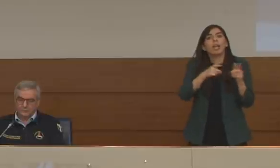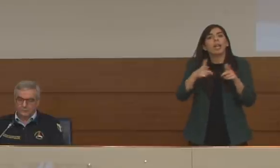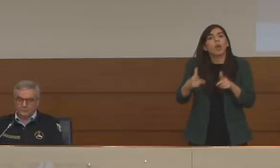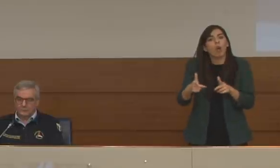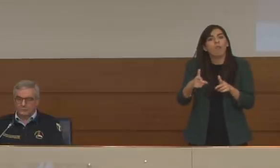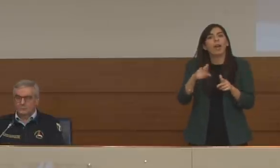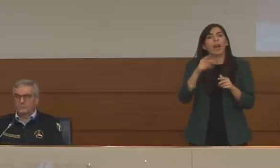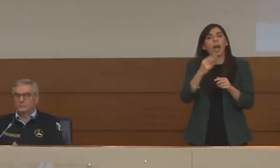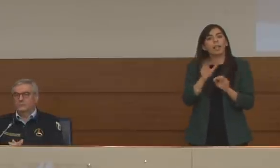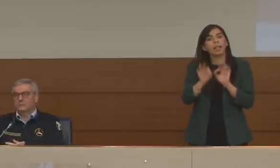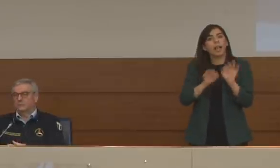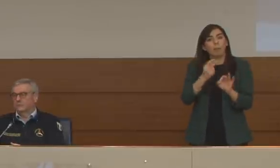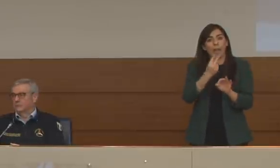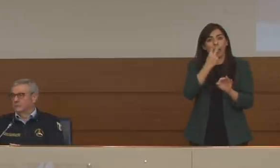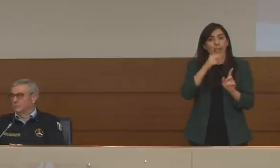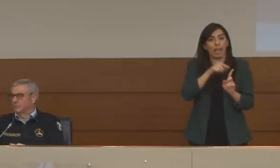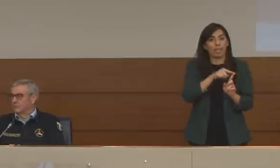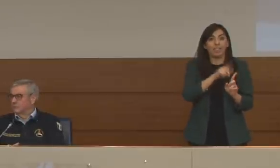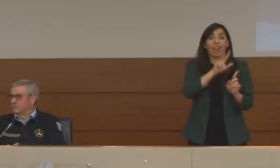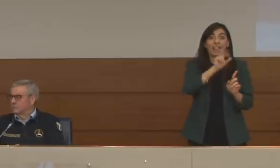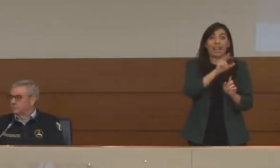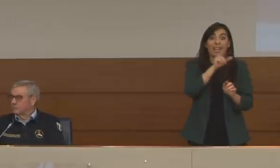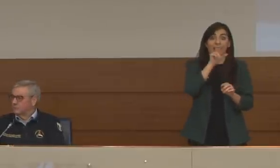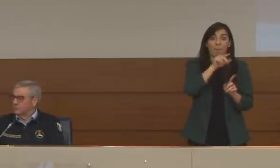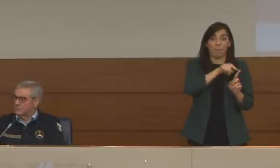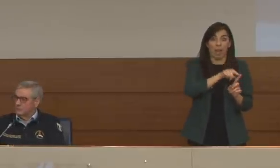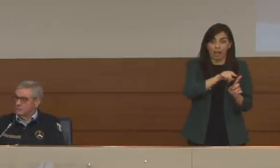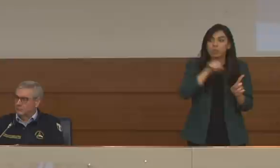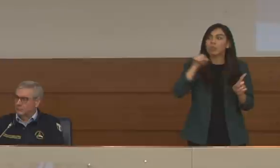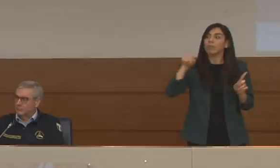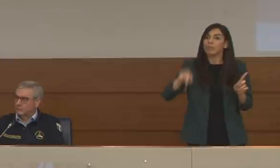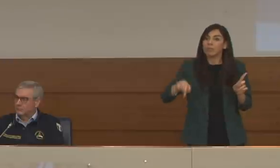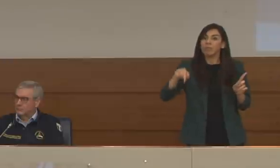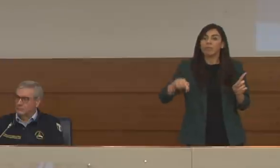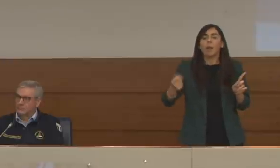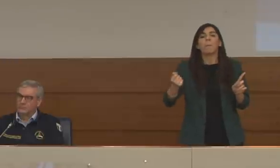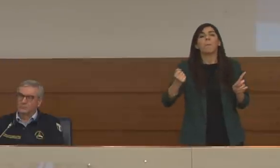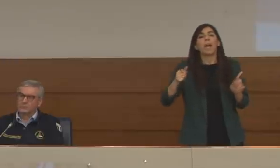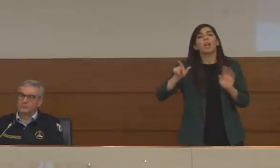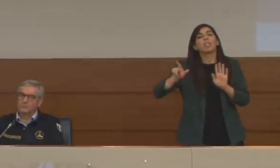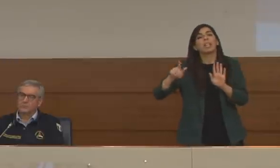Abbiamo un saldo negativo di meno 79 ricoverati in terapia intensiva oggi.